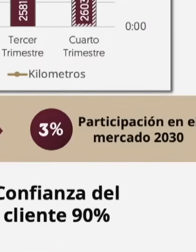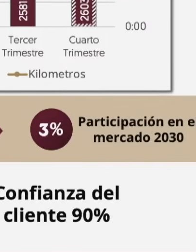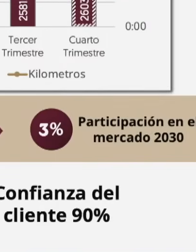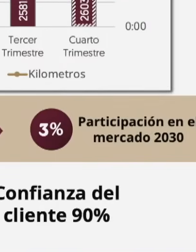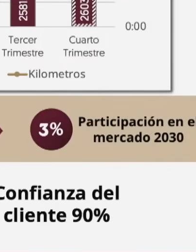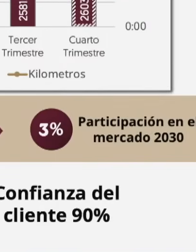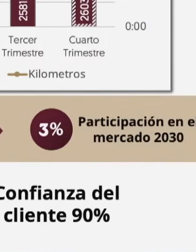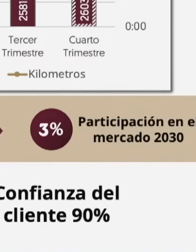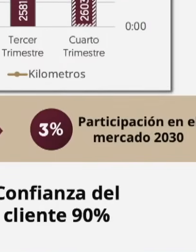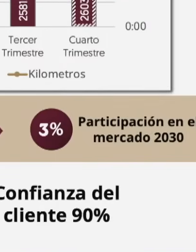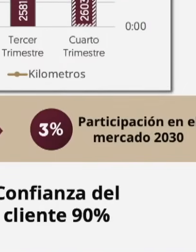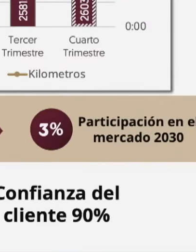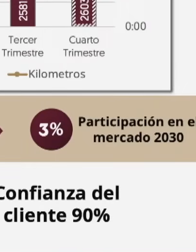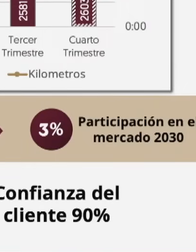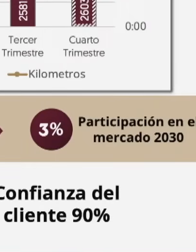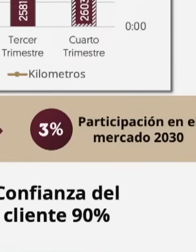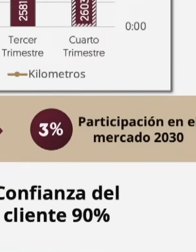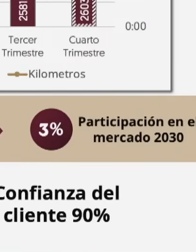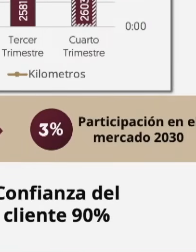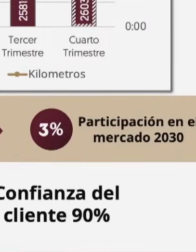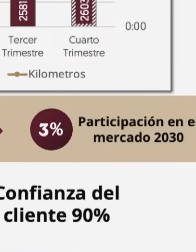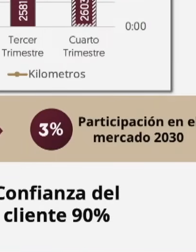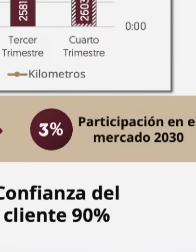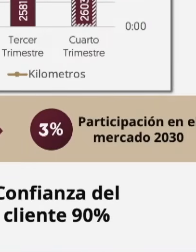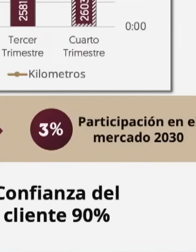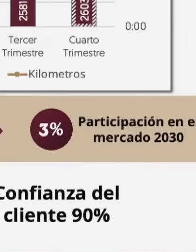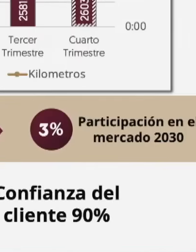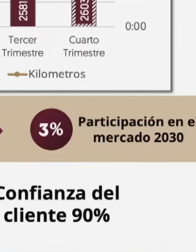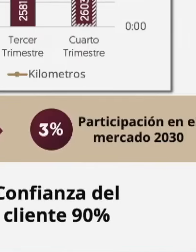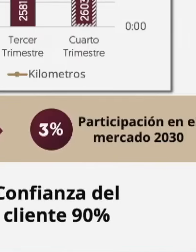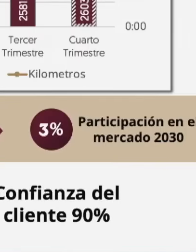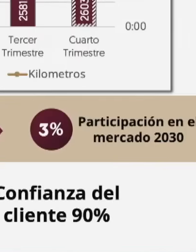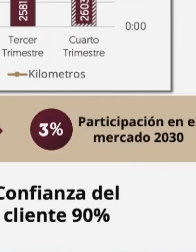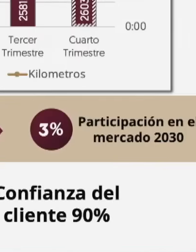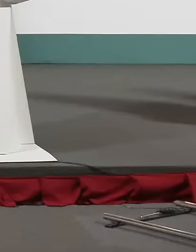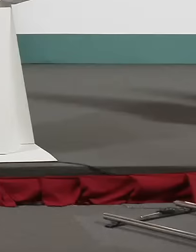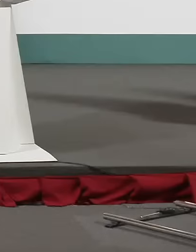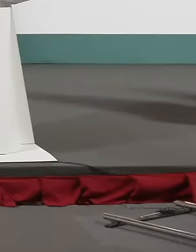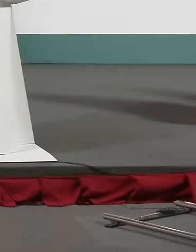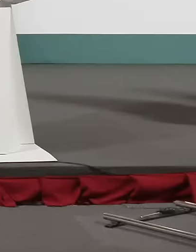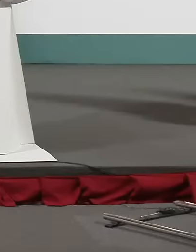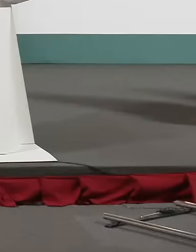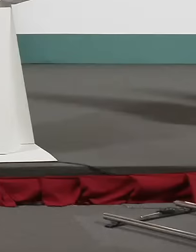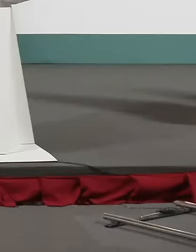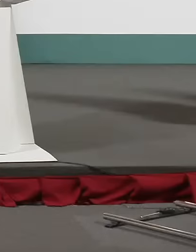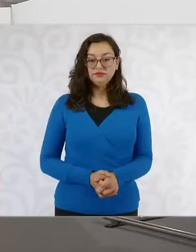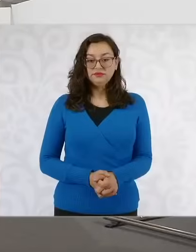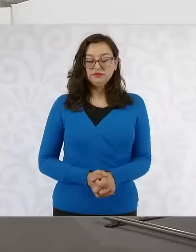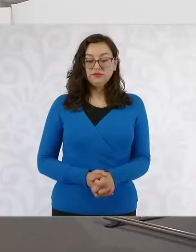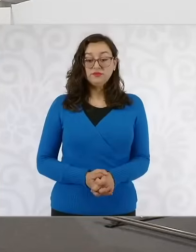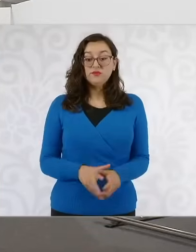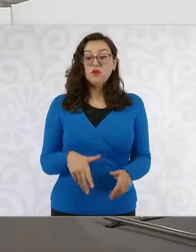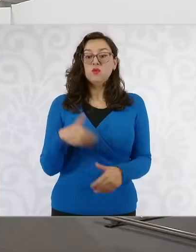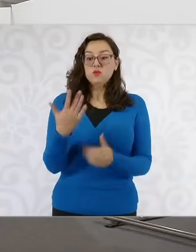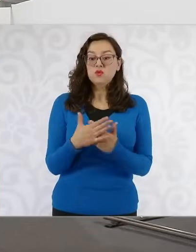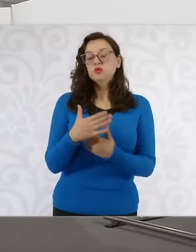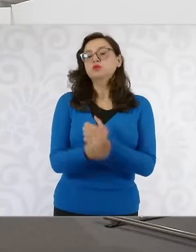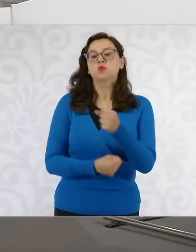tenemos aquí y lo más importante es que en el próximo 2025 mexicana ampliará su destinos de